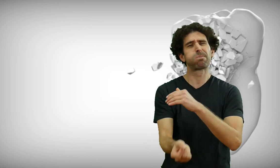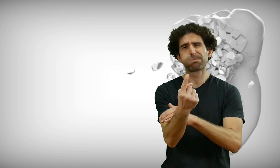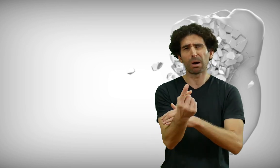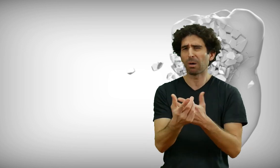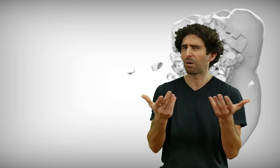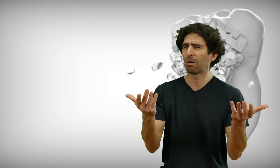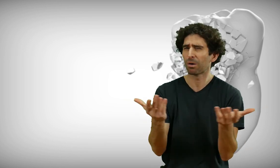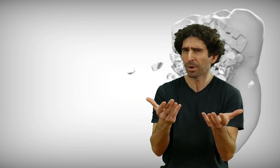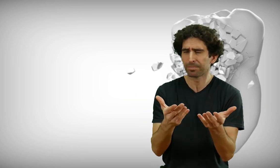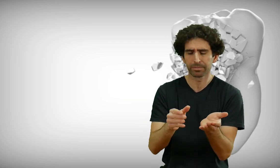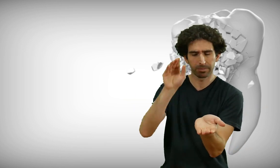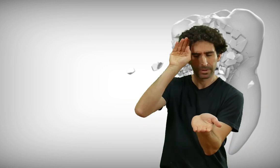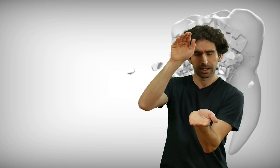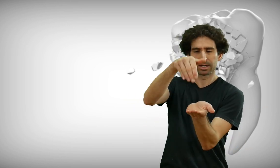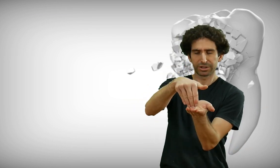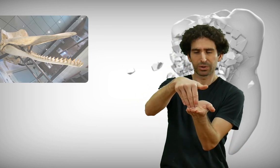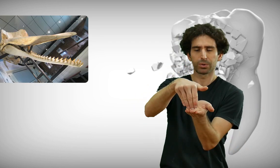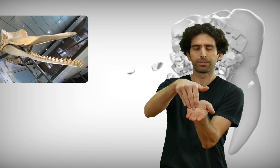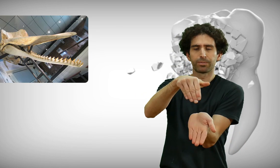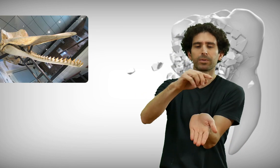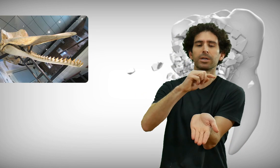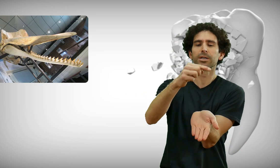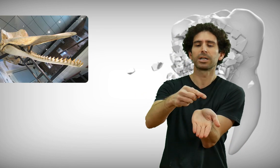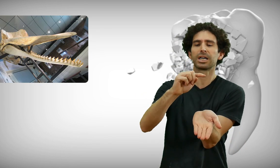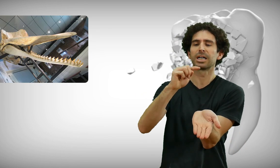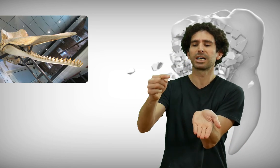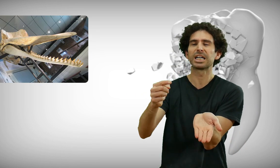Ce qui est original est que la mâchoire supérieure du cachalot